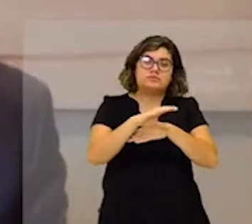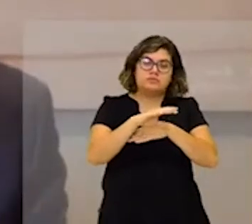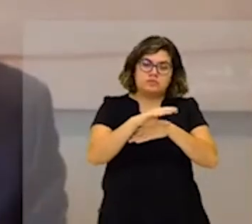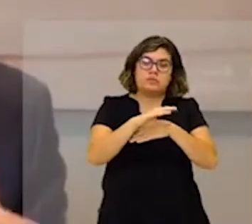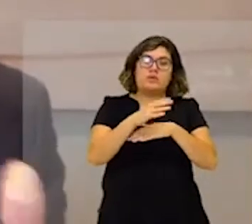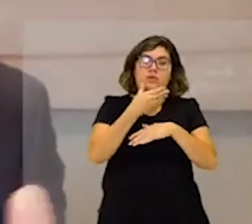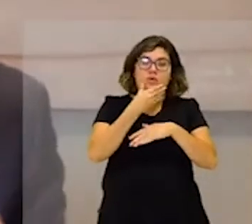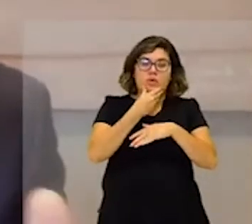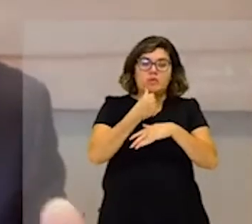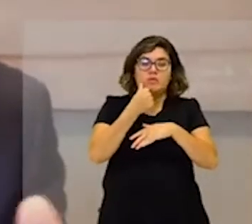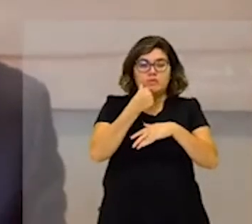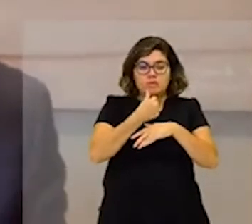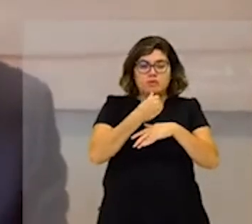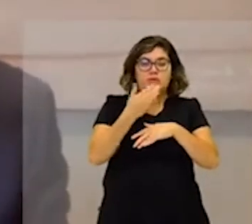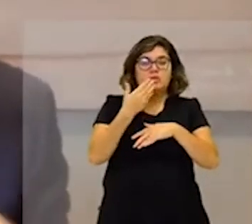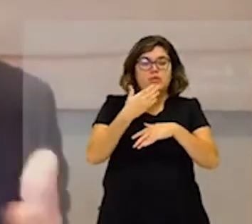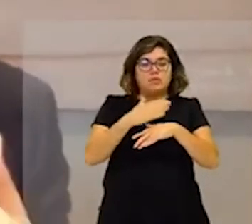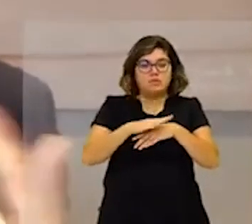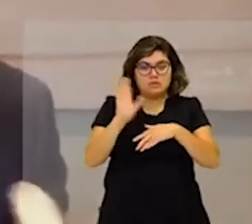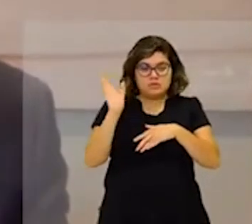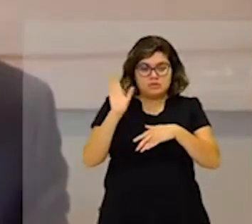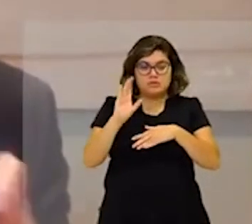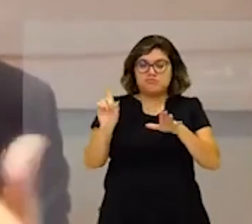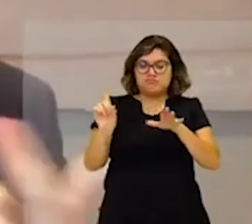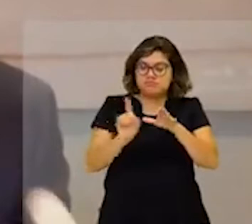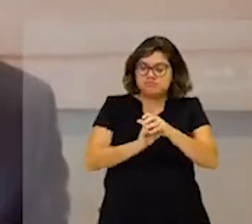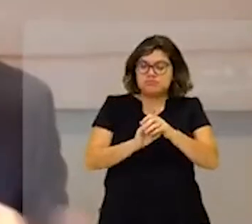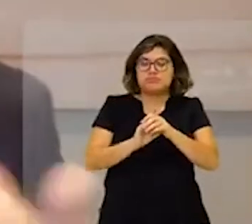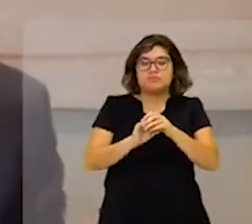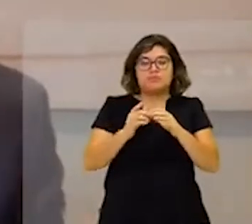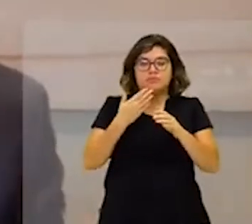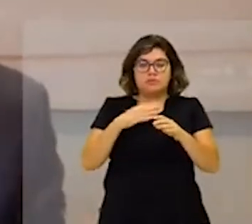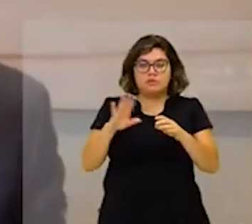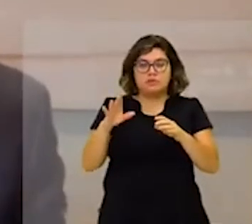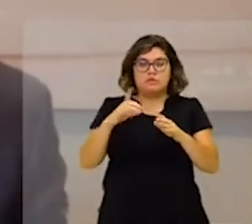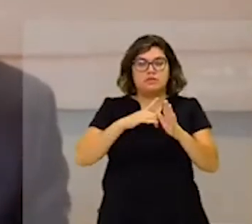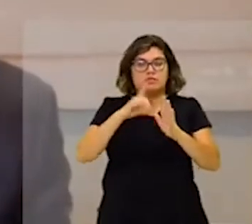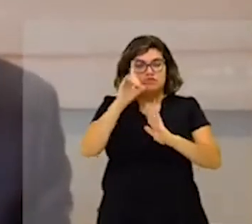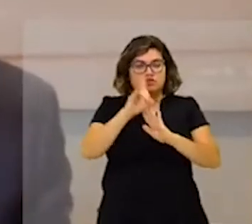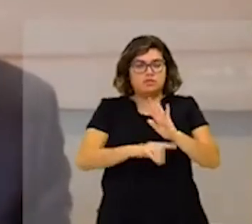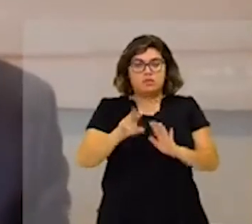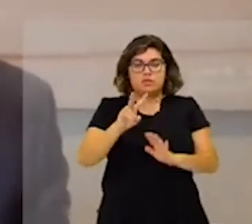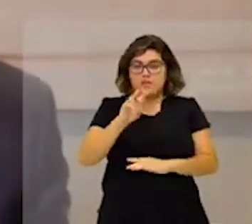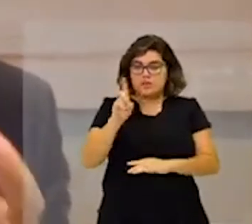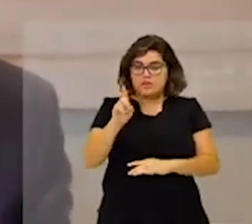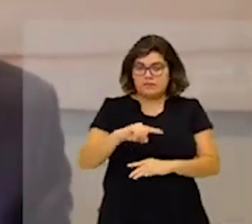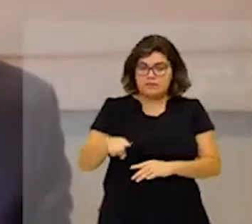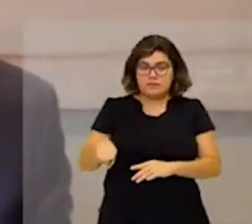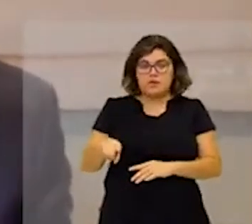candidatos ao ambiente para aumentar a pelo seu direito a voz não necessariamente a voto mas eu